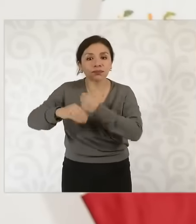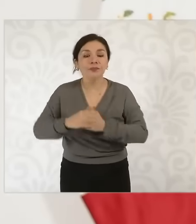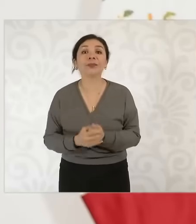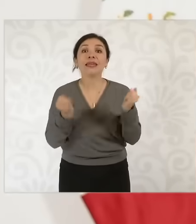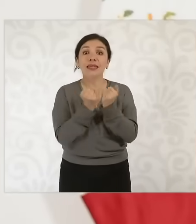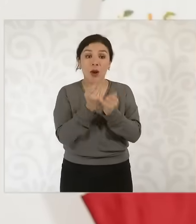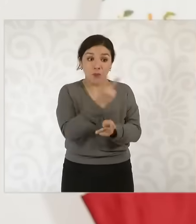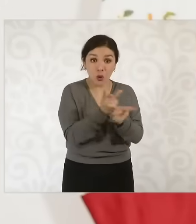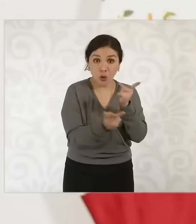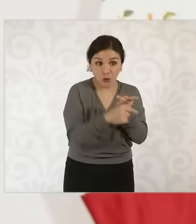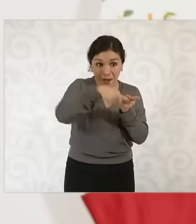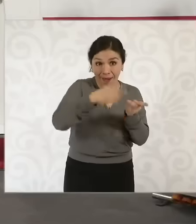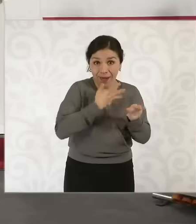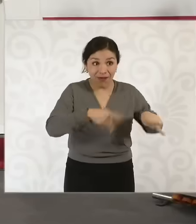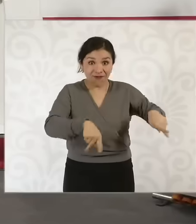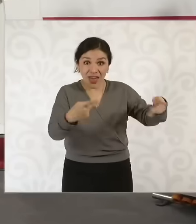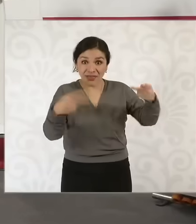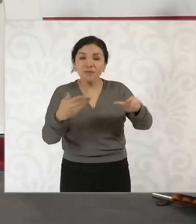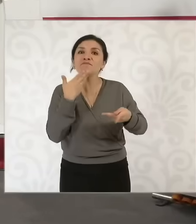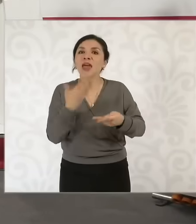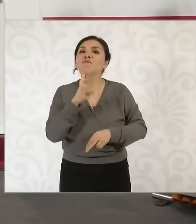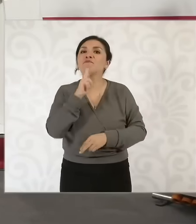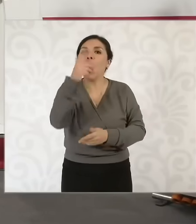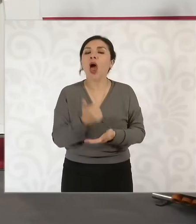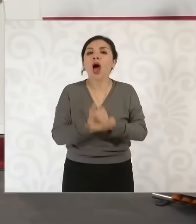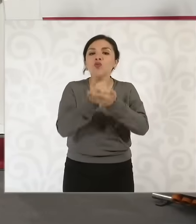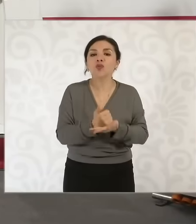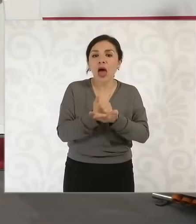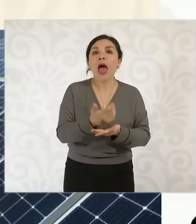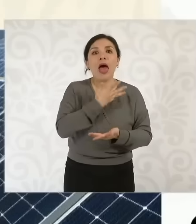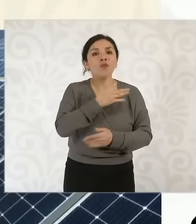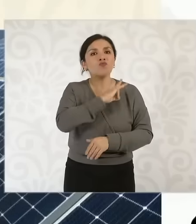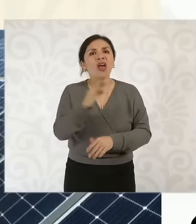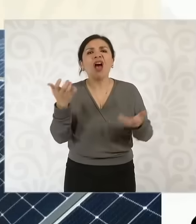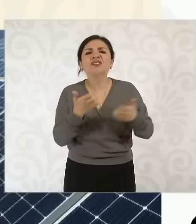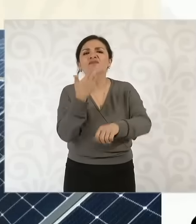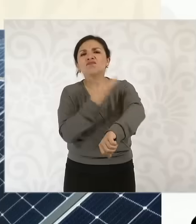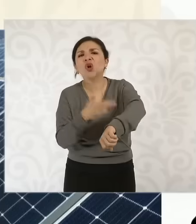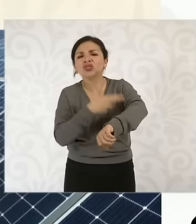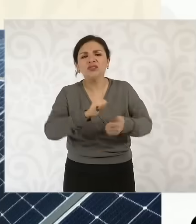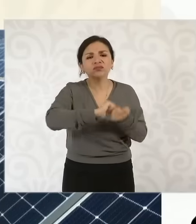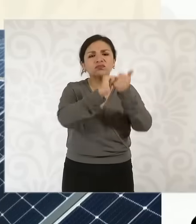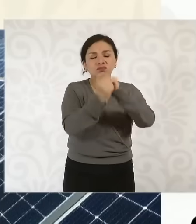que que los que vendemos. hay este hay diferentes procedimientos para que estamos desaprovechando,